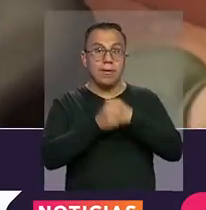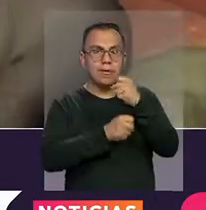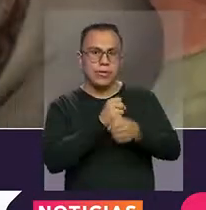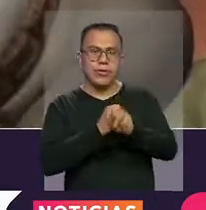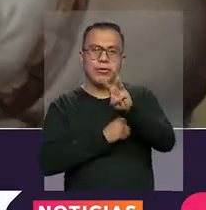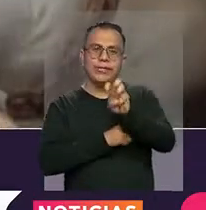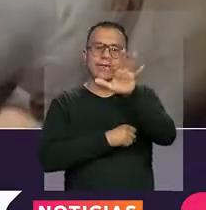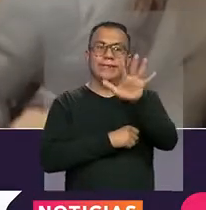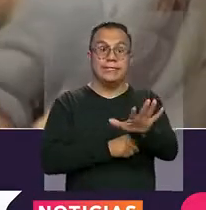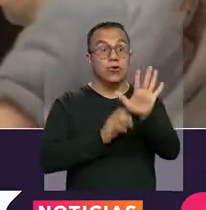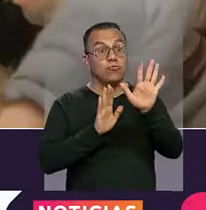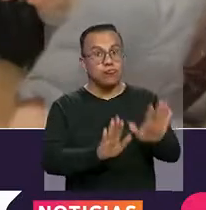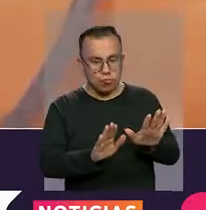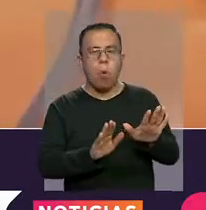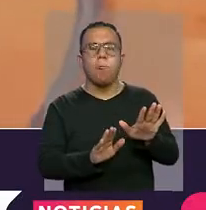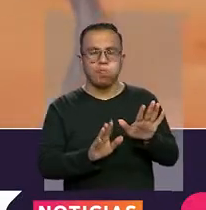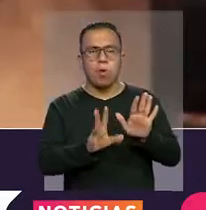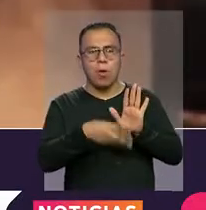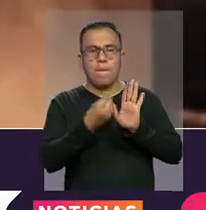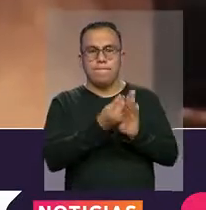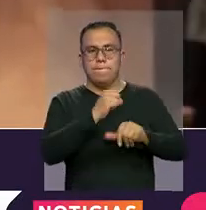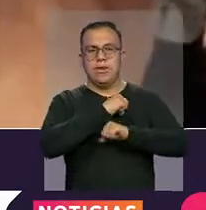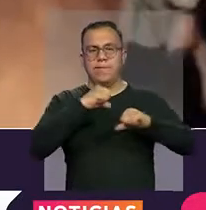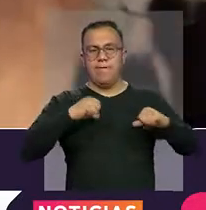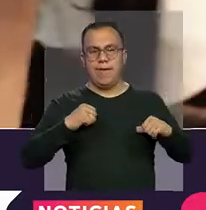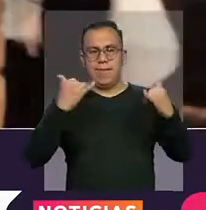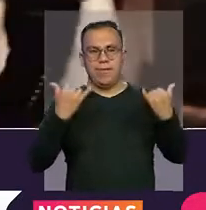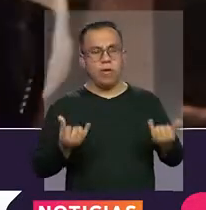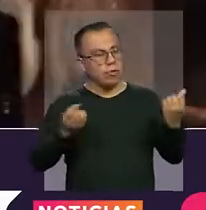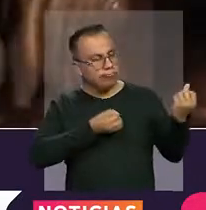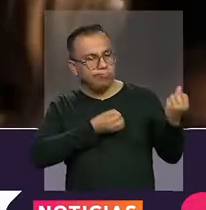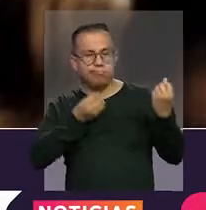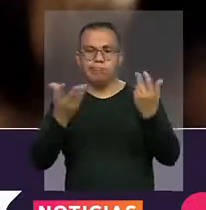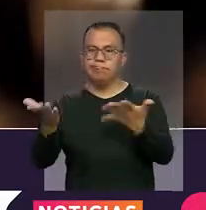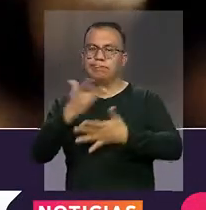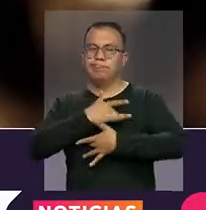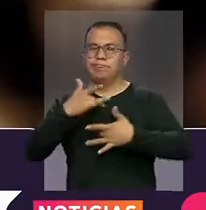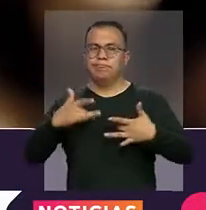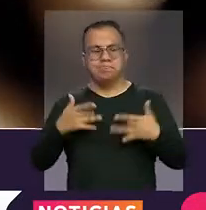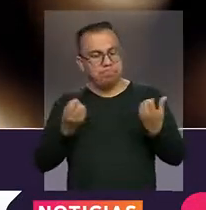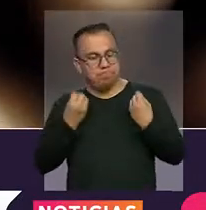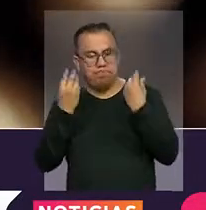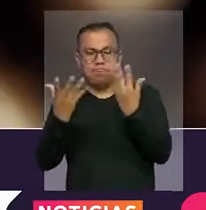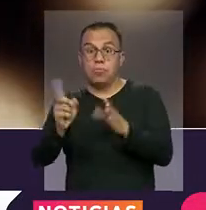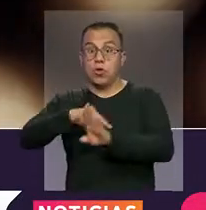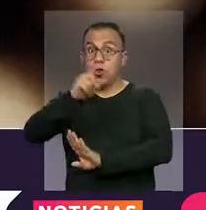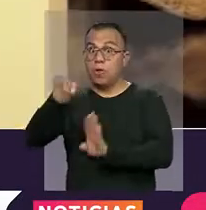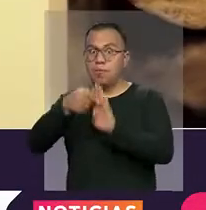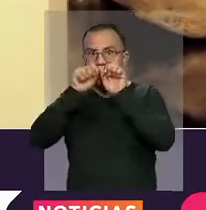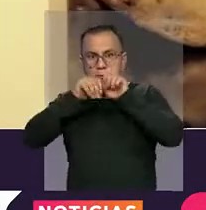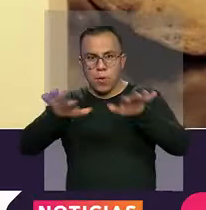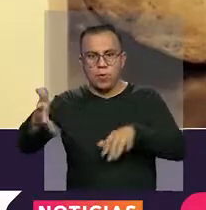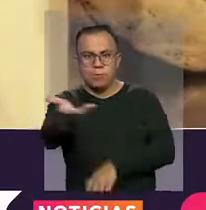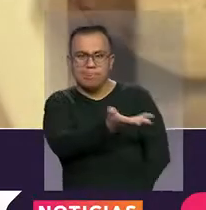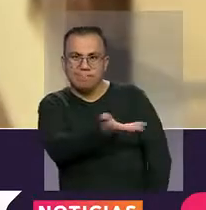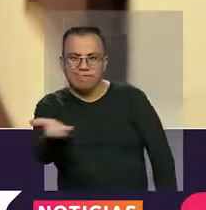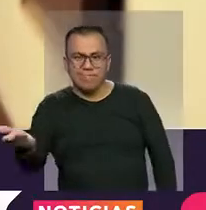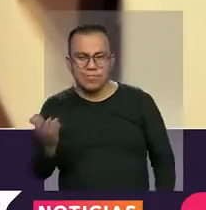MAESTRO FERNANDO BOTERO QUE LA REALIZó ENTRE 1000 980,990, ADEMáS DE LAS 85 HORAS QUE